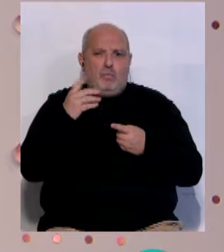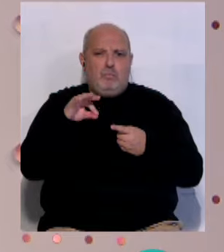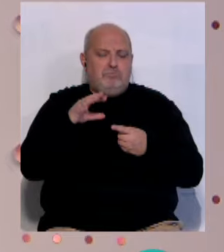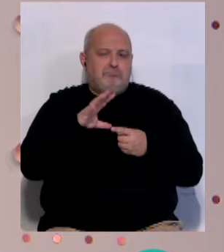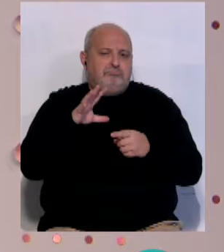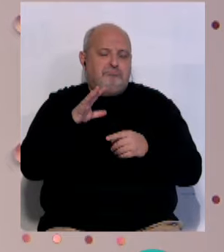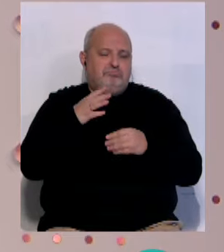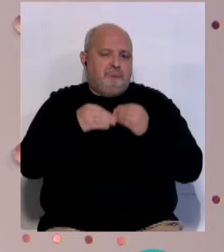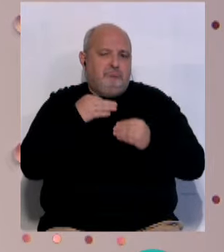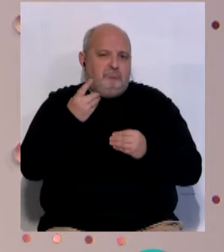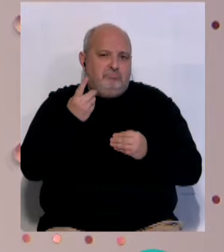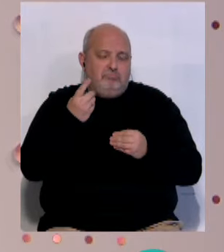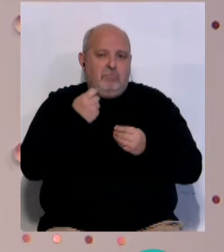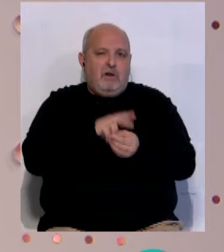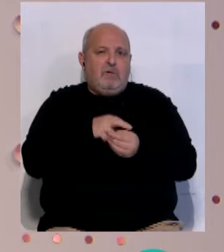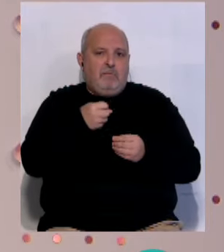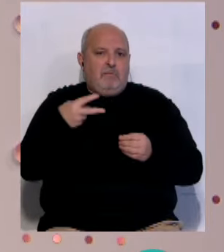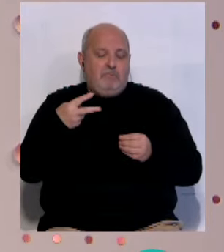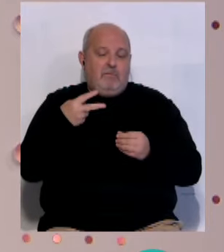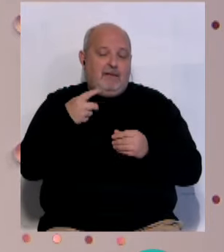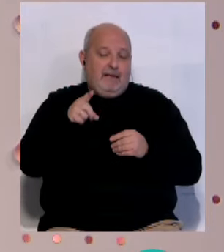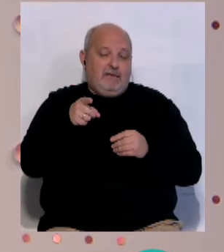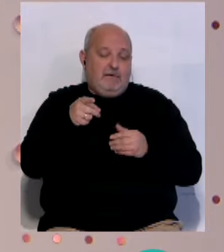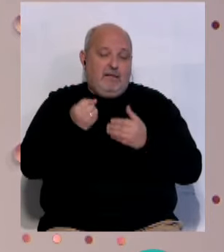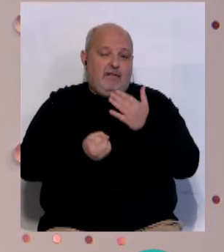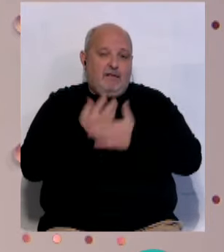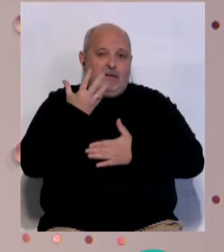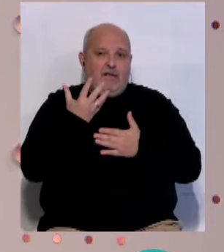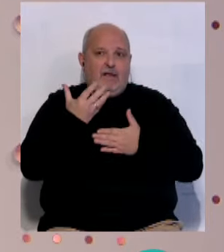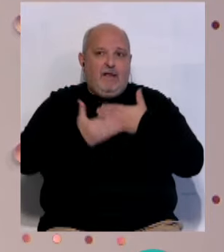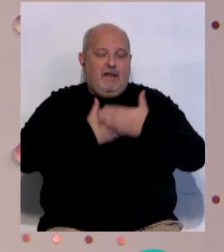está dando y la verdad que está dando un muy buen rendimiento y sobre eso está creando Pipo varaja